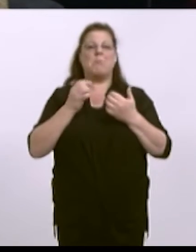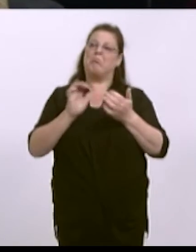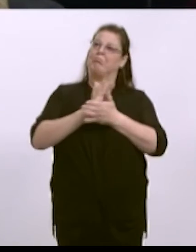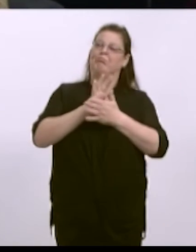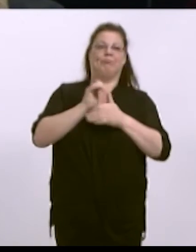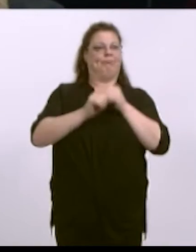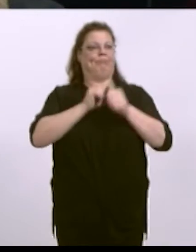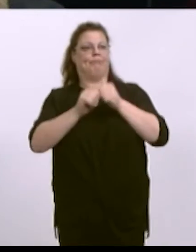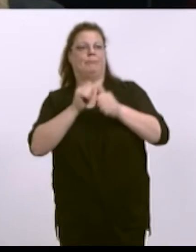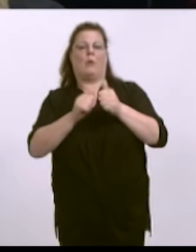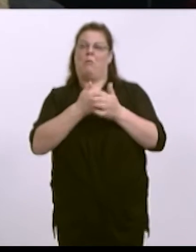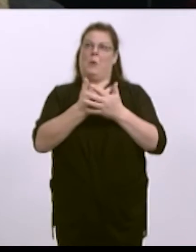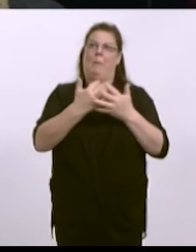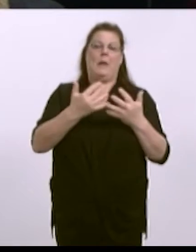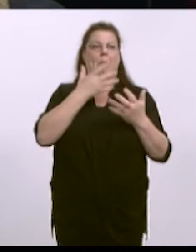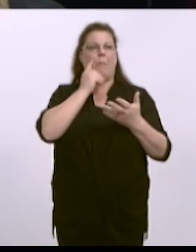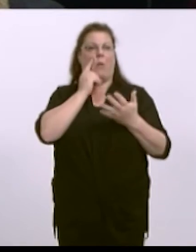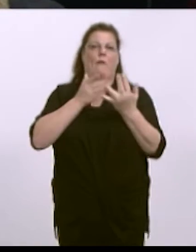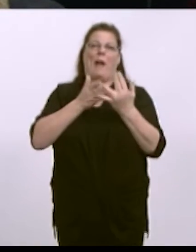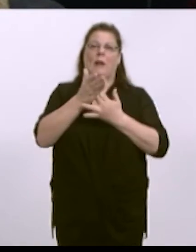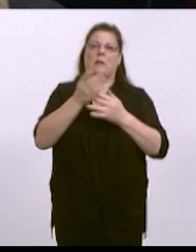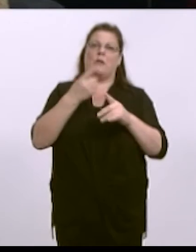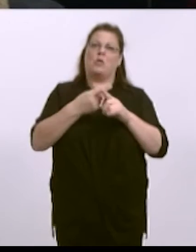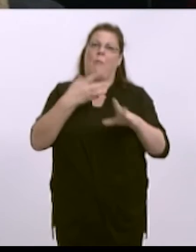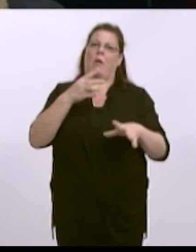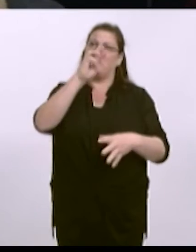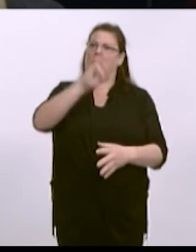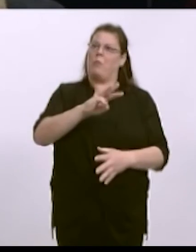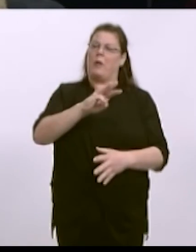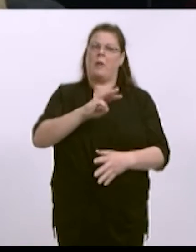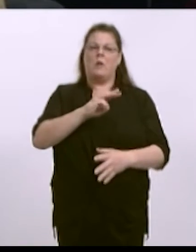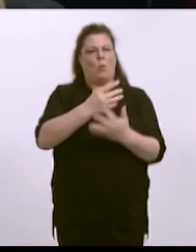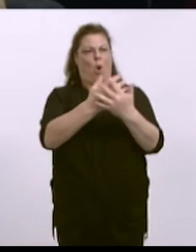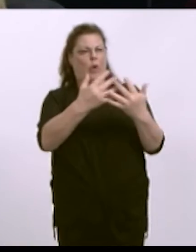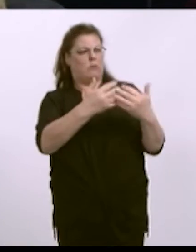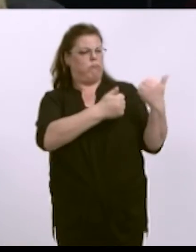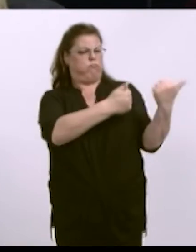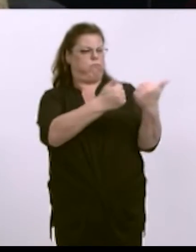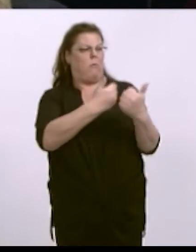Cymru, ond o dan y straeon positif yna, wrth gwrs, mae yna gymunedau ar hyd a lled Cymru